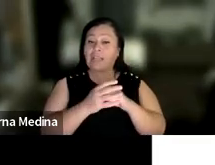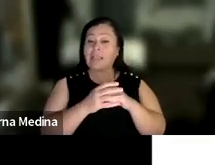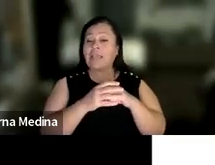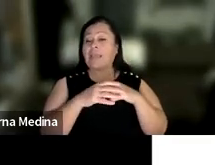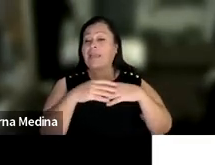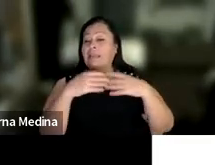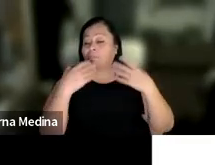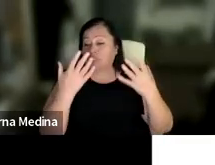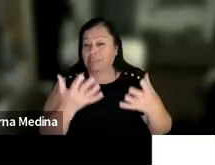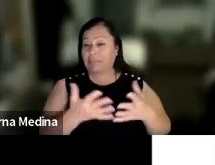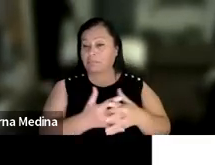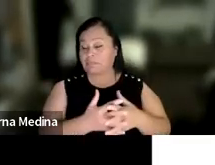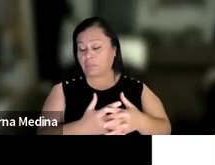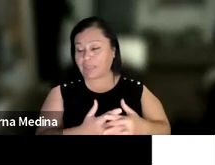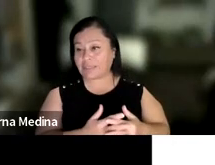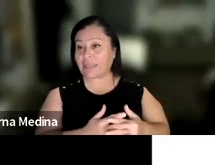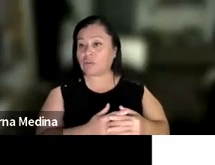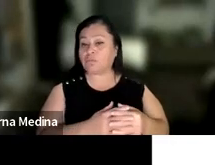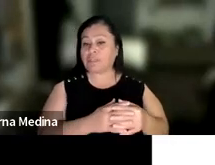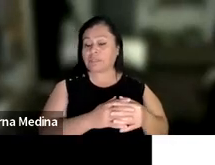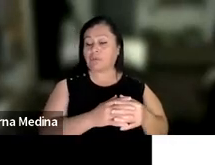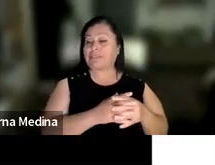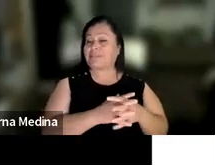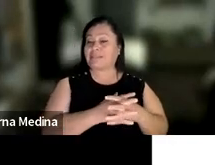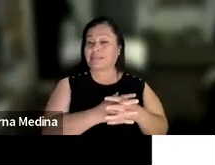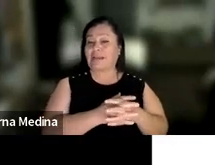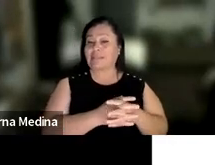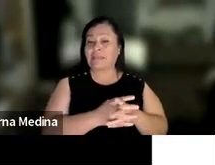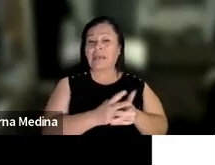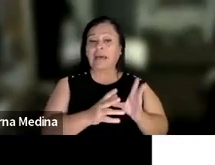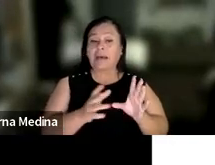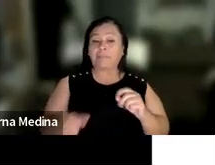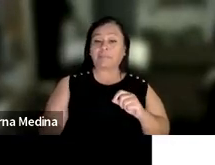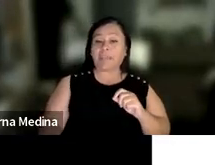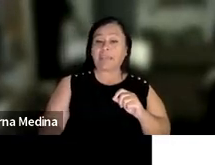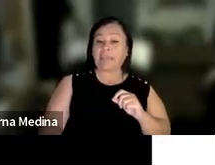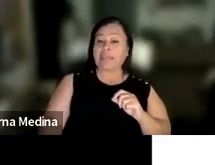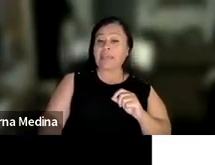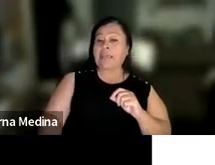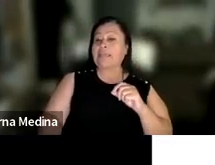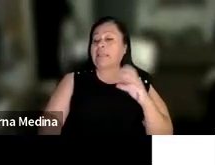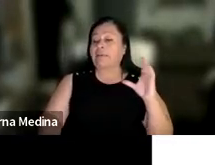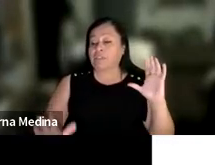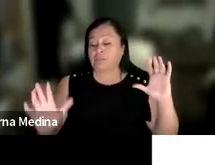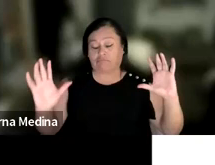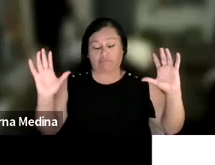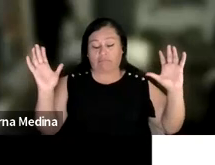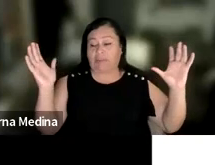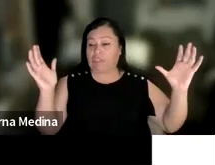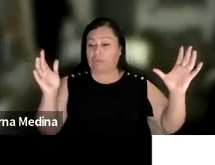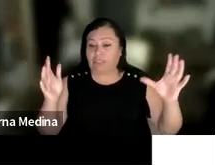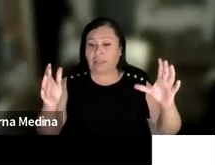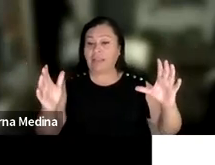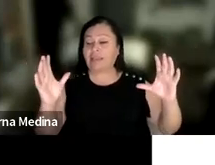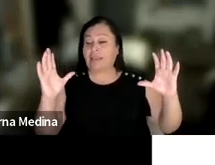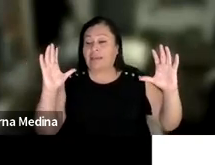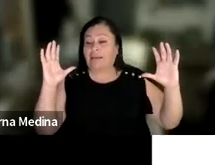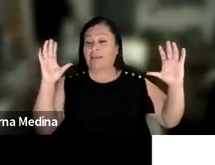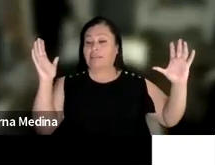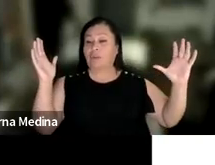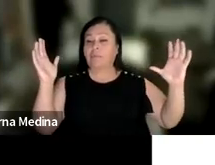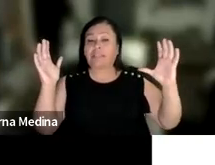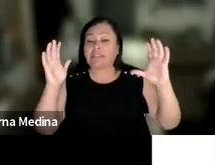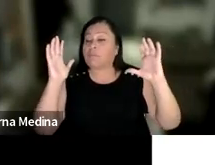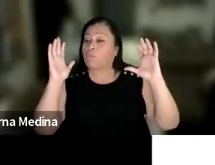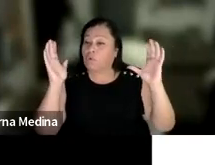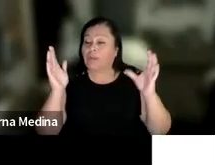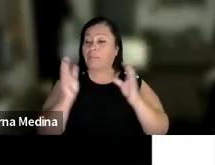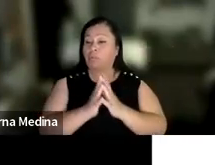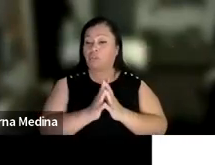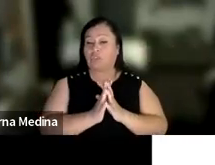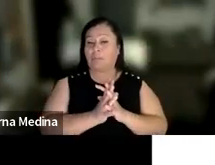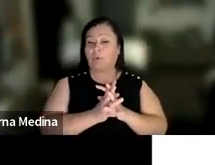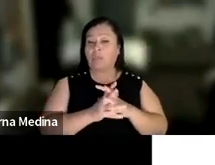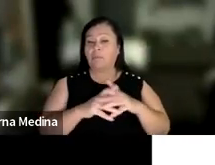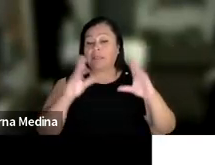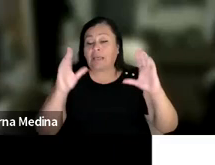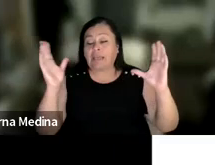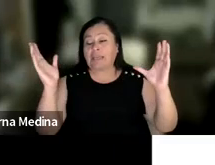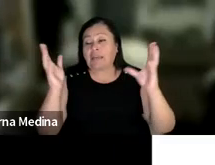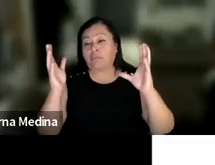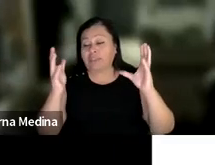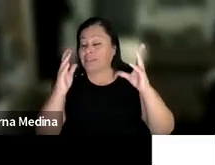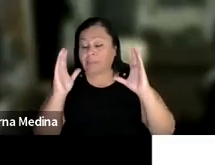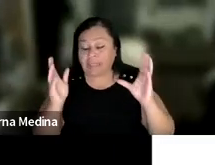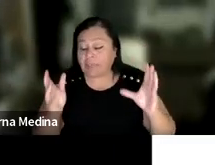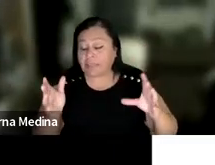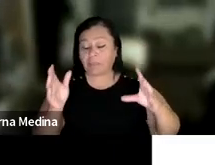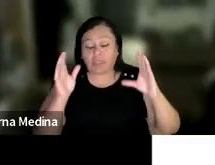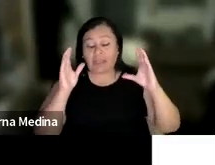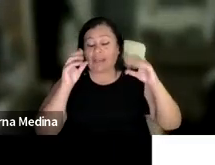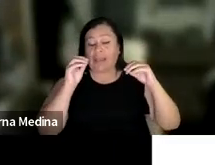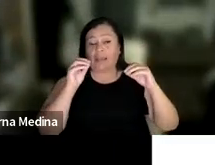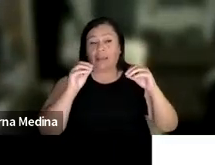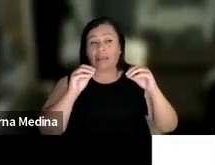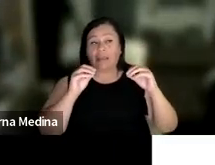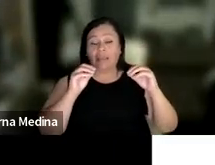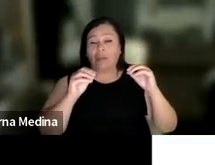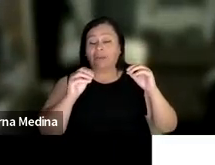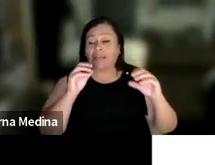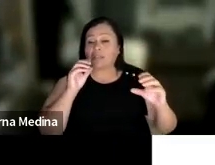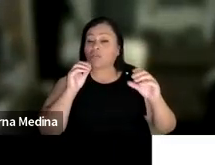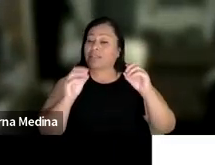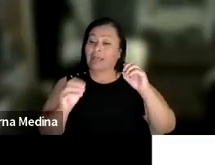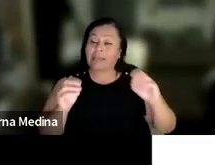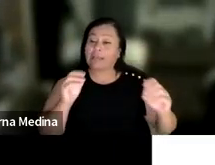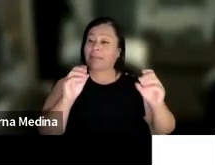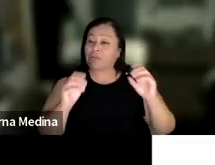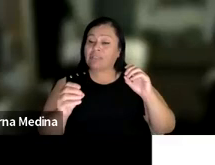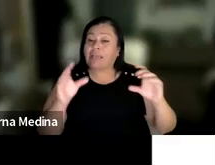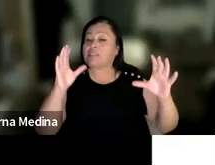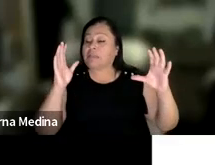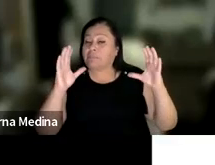Entonces, cuando empiezan a disminuirse esa esa visión central, pues ya se puede decir que los las personas están ciegas y la visión, la visión central suele mantenerse muy buena por mucho tiempo, ¿verdad?